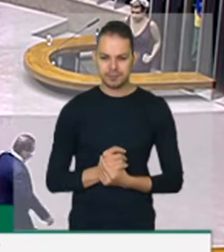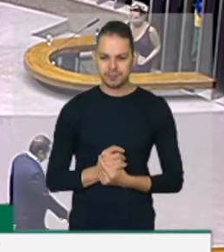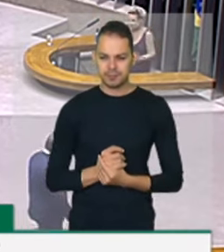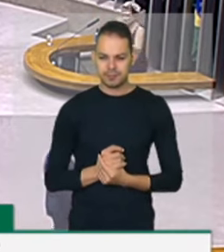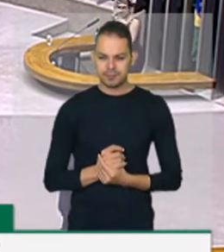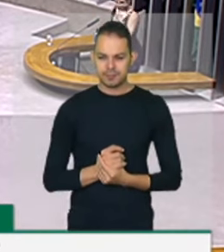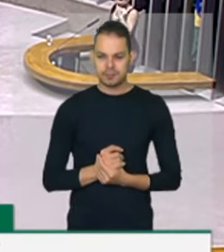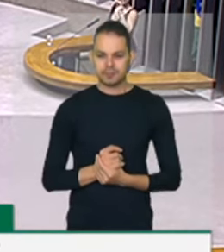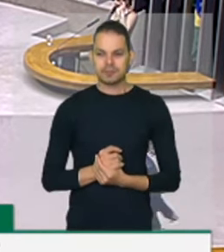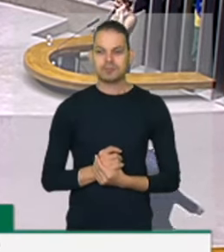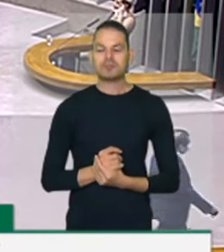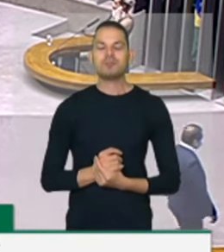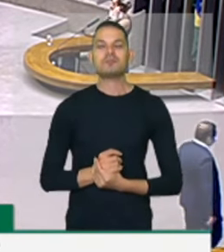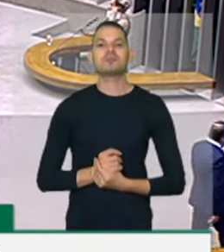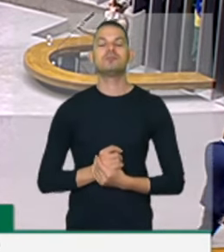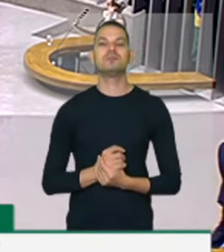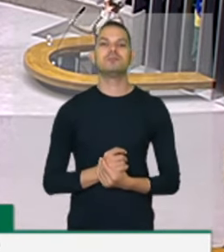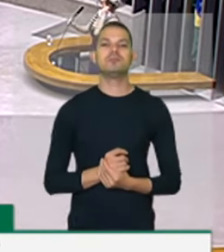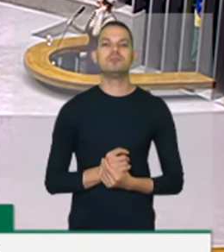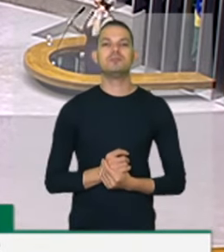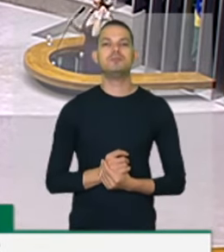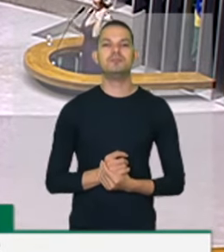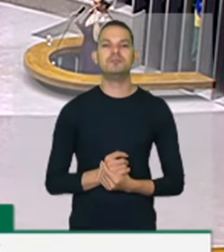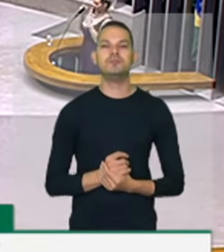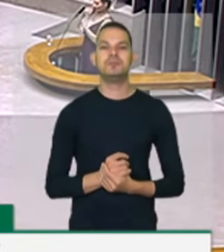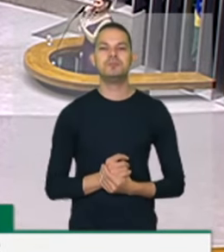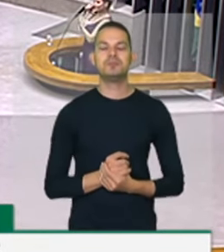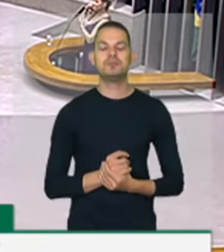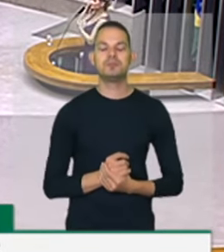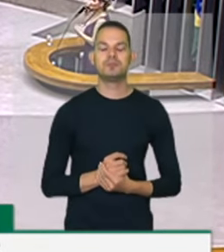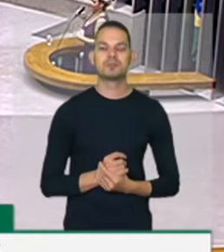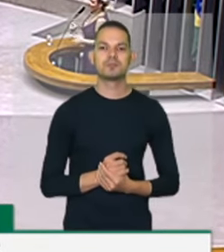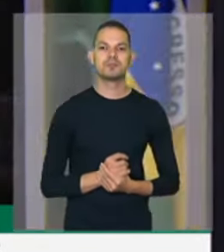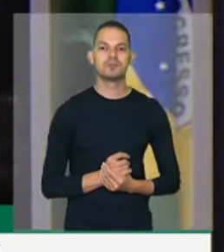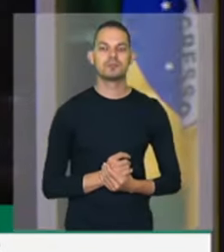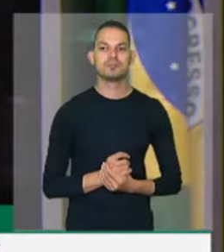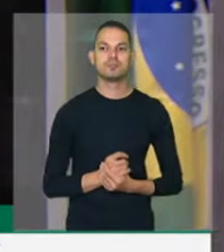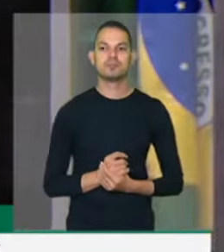JOICE HASSELMAN. -- [DEPUTADA]: SENHOR PRESIDENTE, SENHORES DEPUTADOS... É UMA ALEGRIA